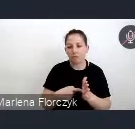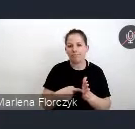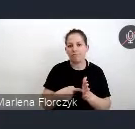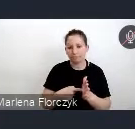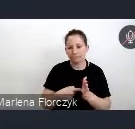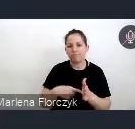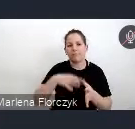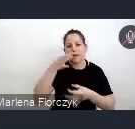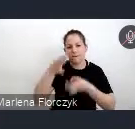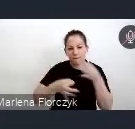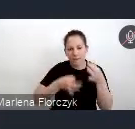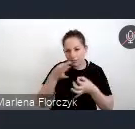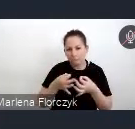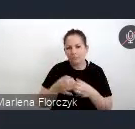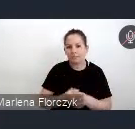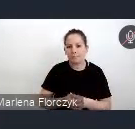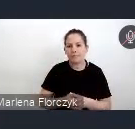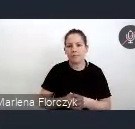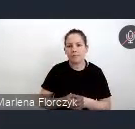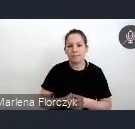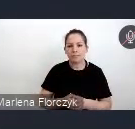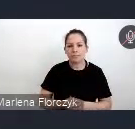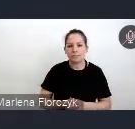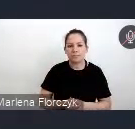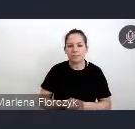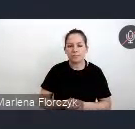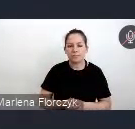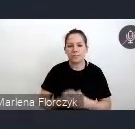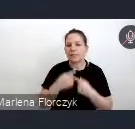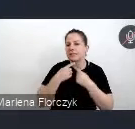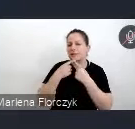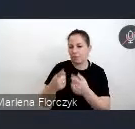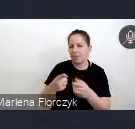Aldo, zapowiedz pierwszych naszych prelegentów.